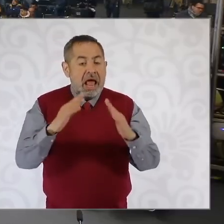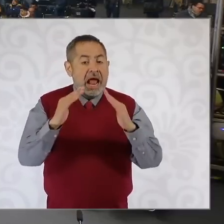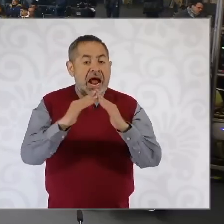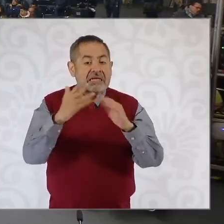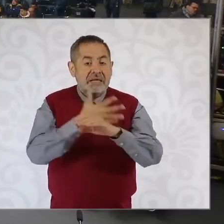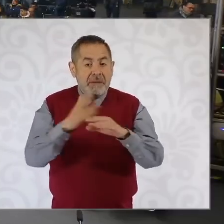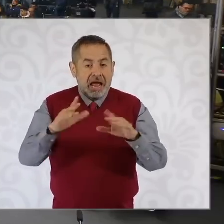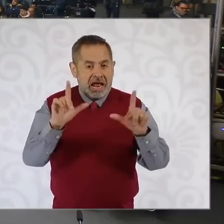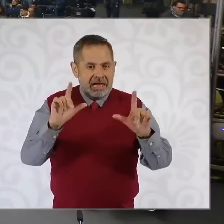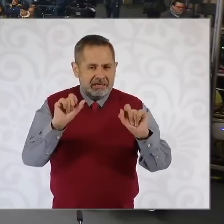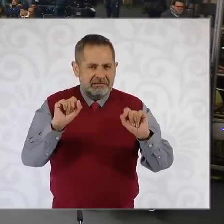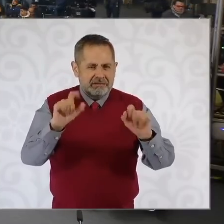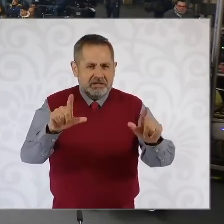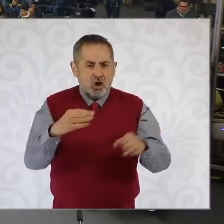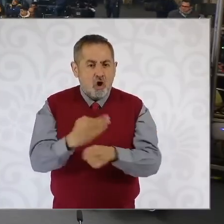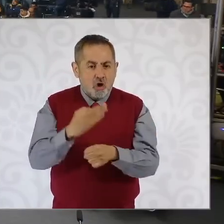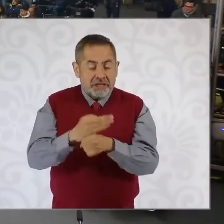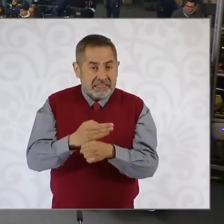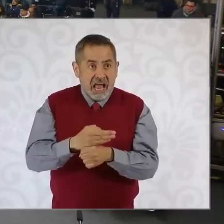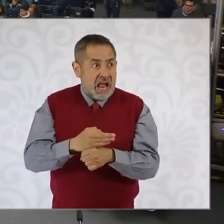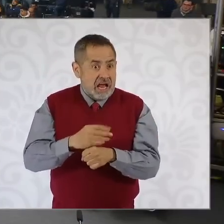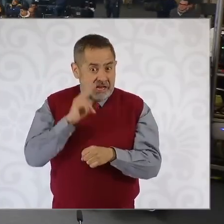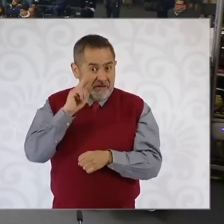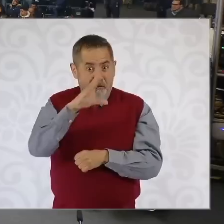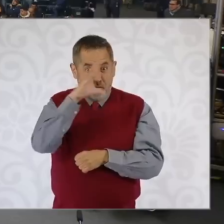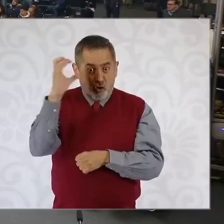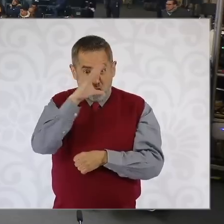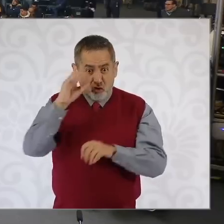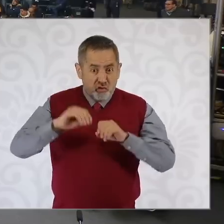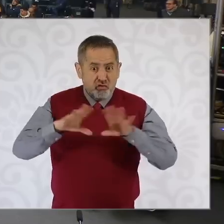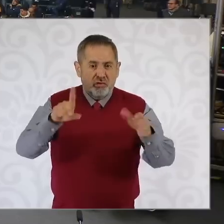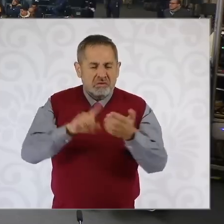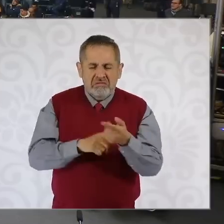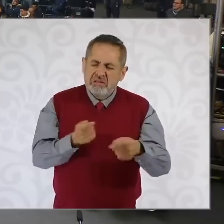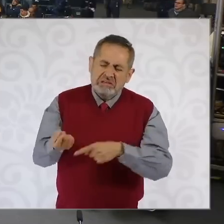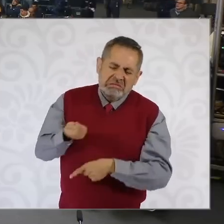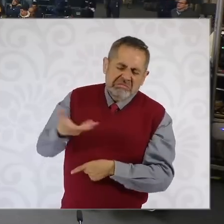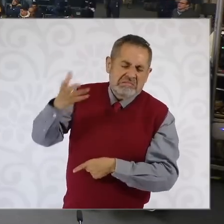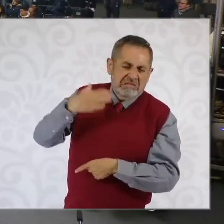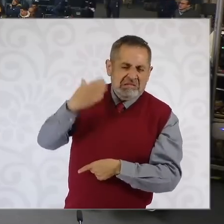que está publicando en estos momentos donde están criminalizando prácticamente a nuestros hermanos